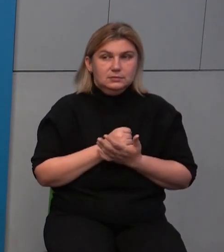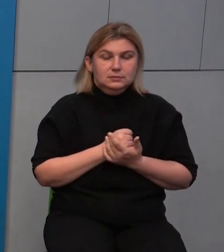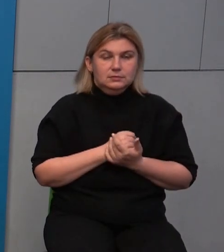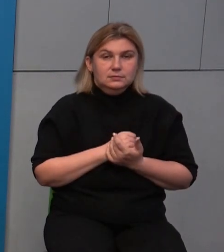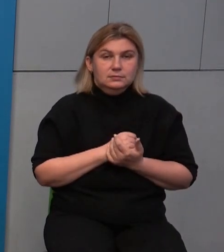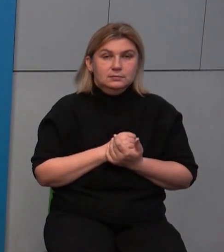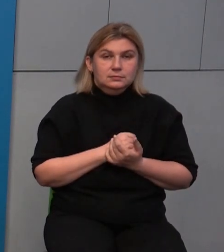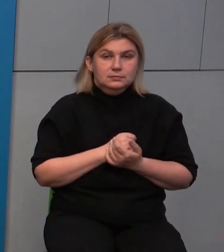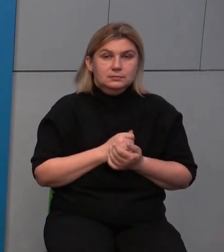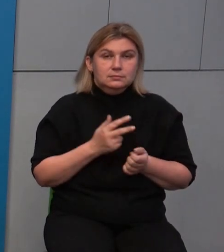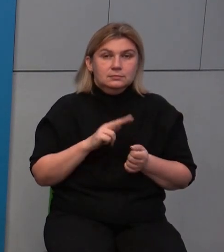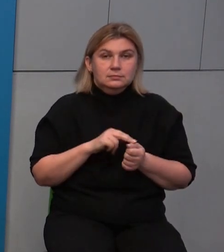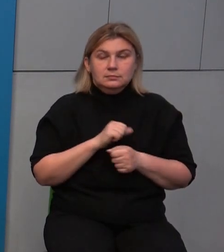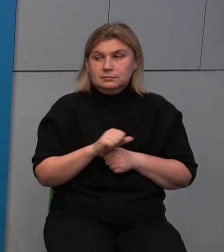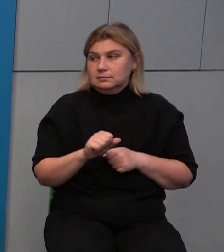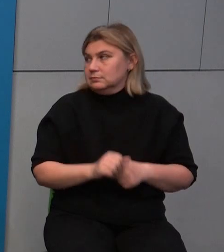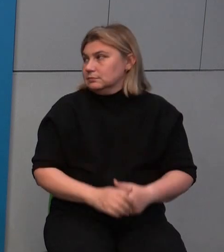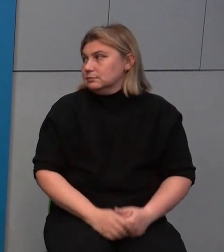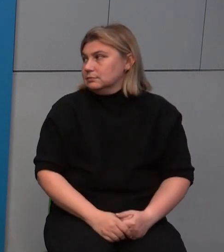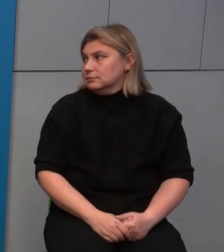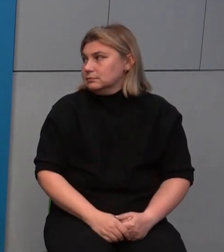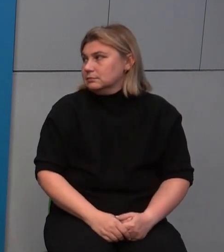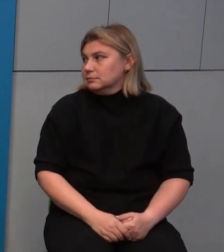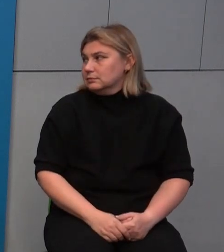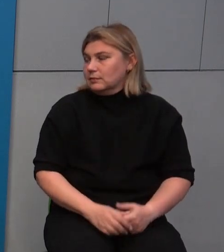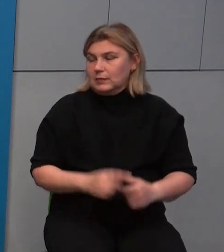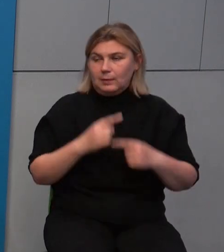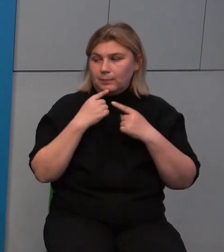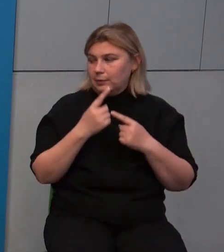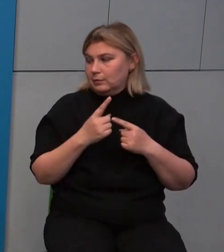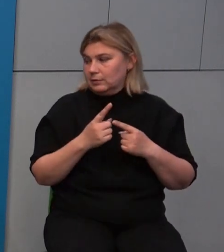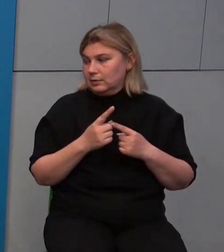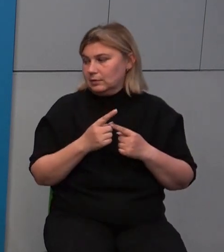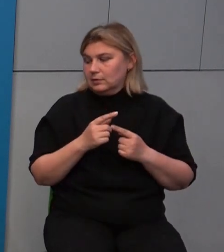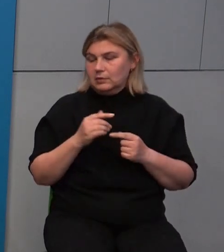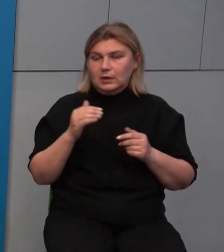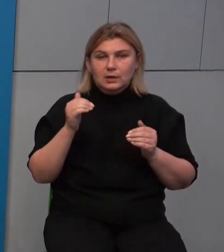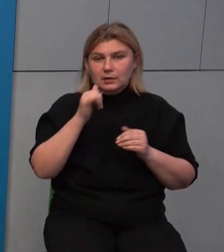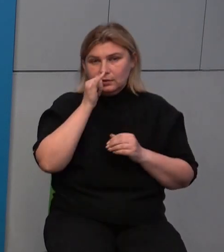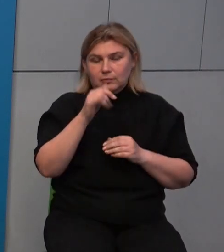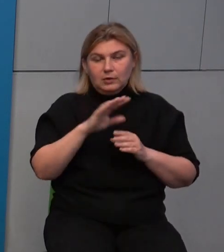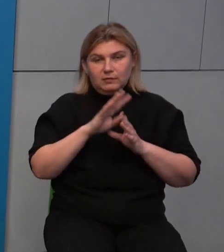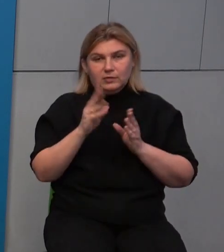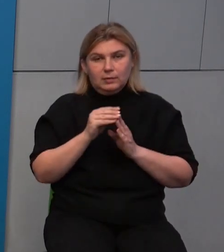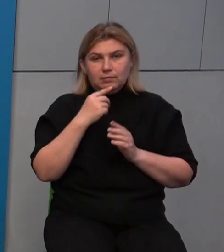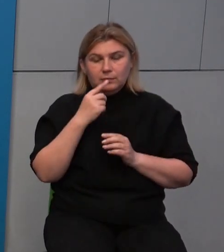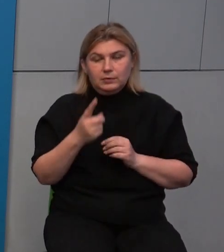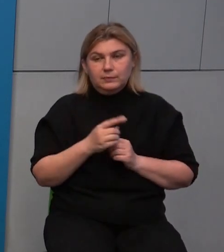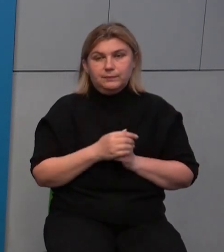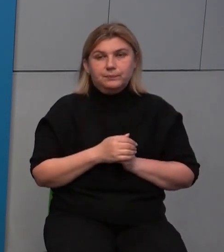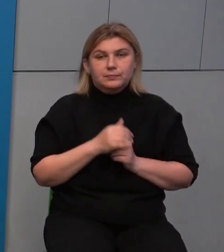które są niedopowiedziane właśnie dlatego, że nie można wszystkiego powiedzieć. I to w listach do przyjaciół,